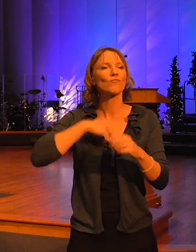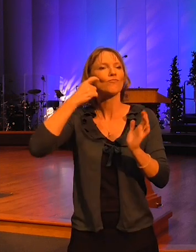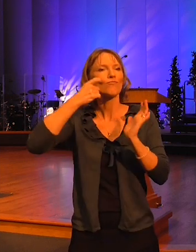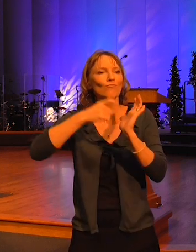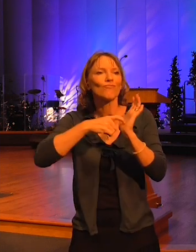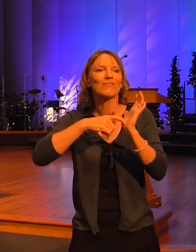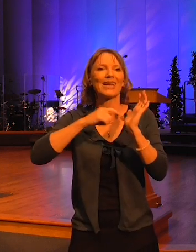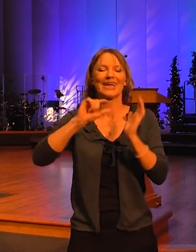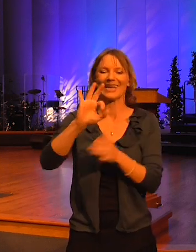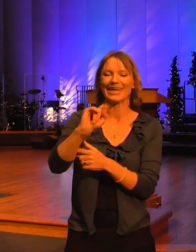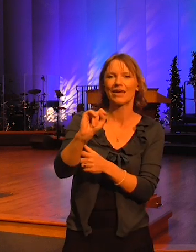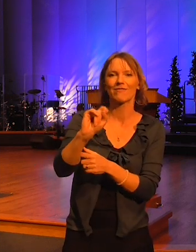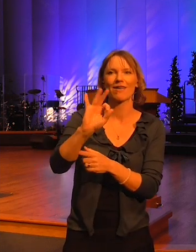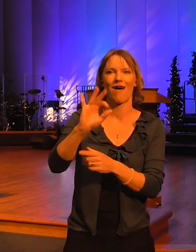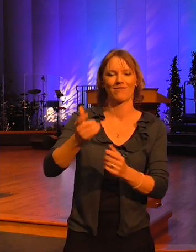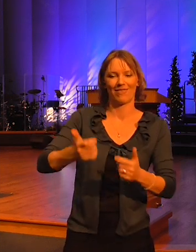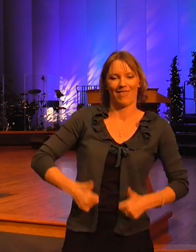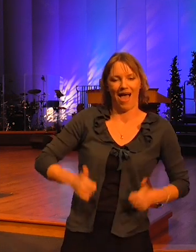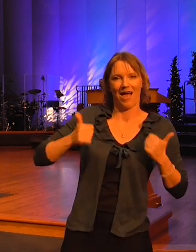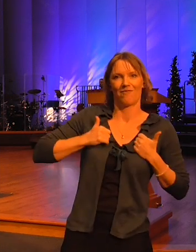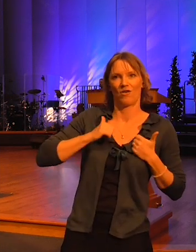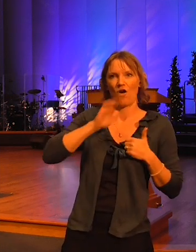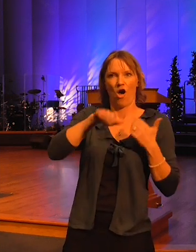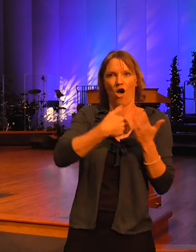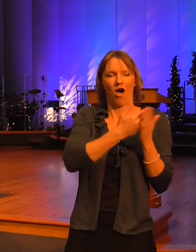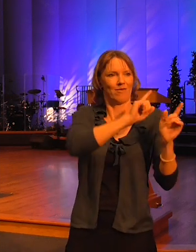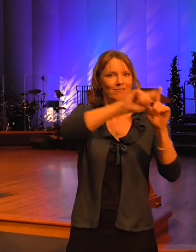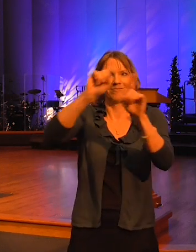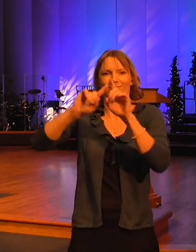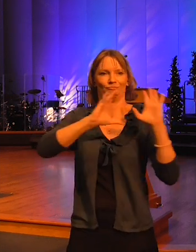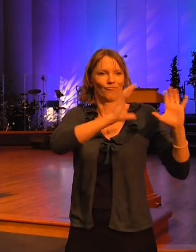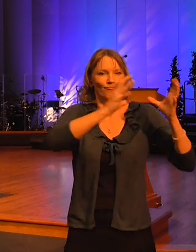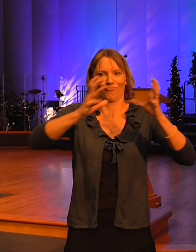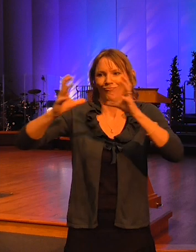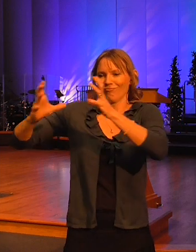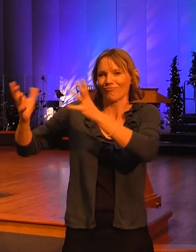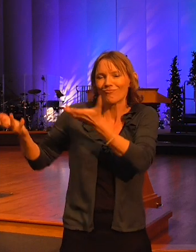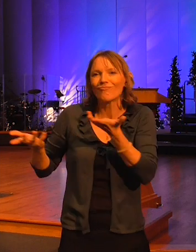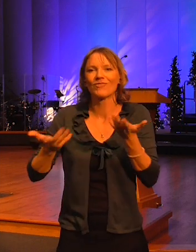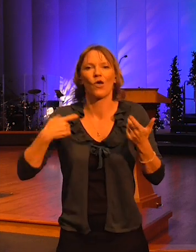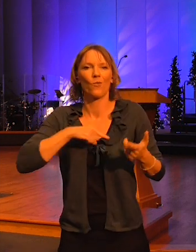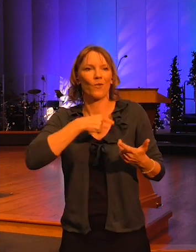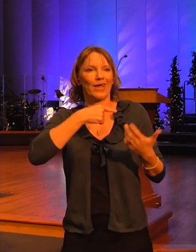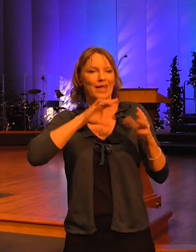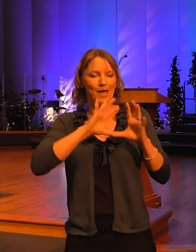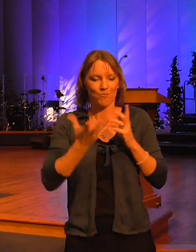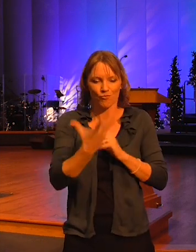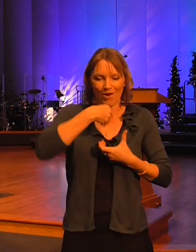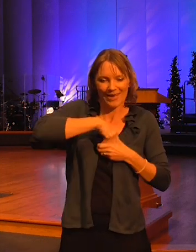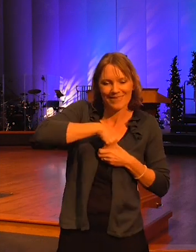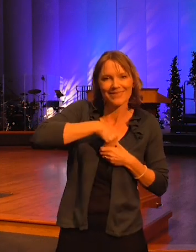en todos sus paquetes y lo abrazamos y da gracias por ello en este momento presente, uh, si eres